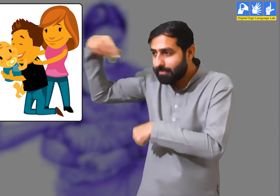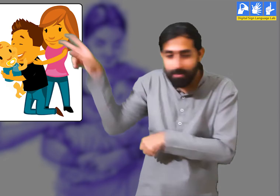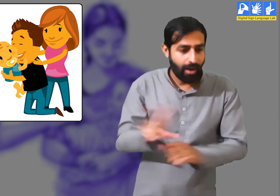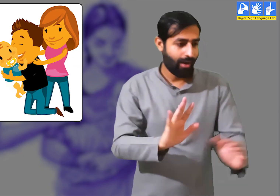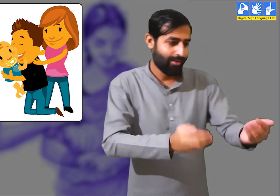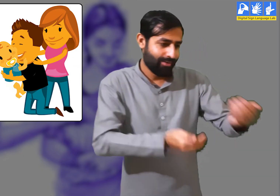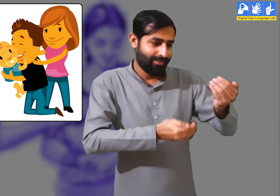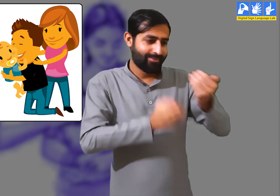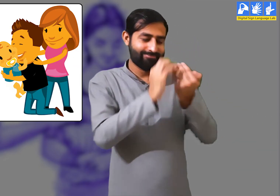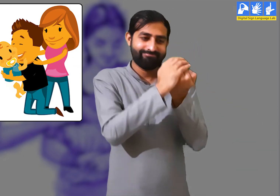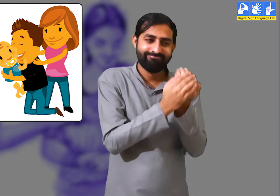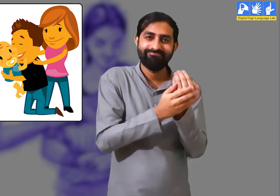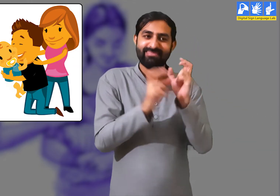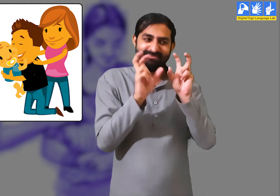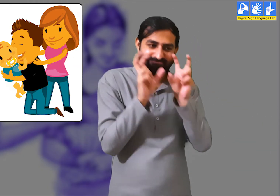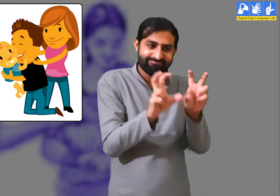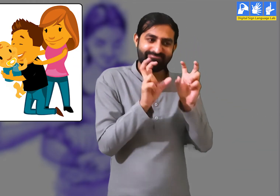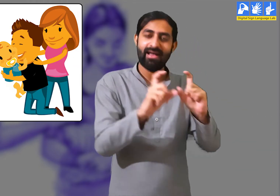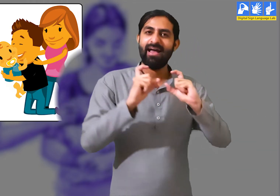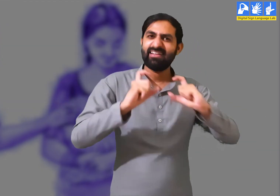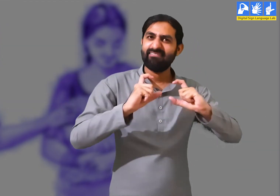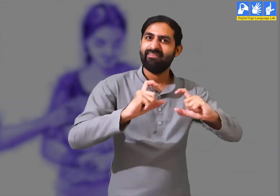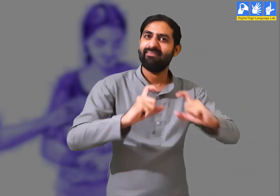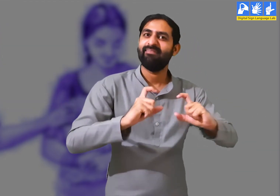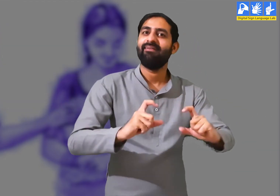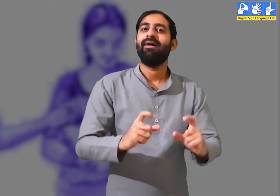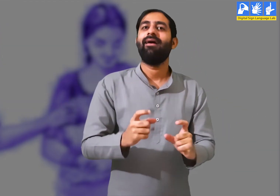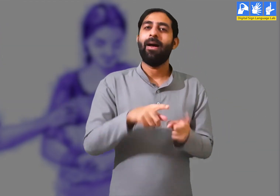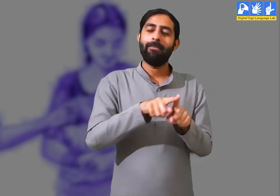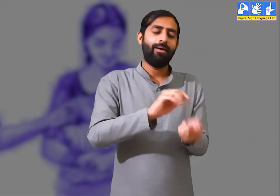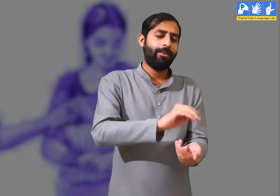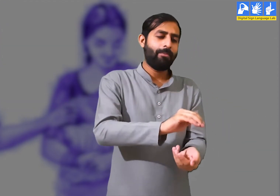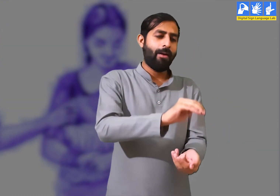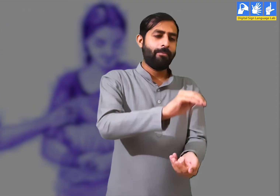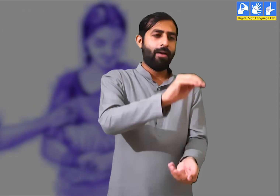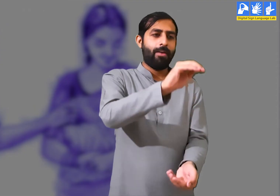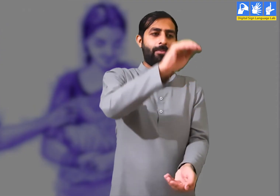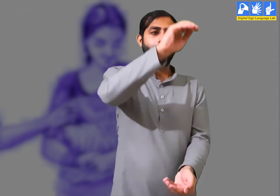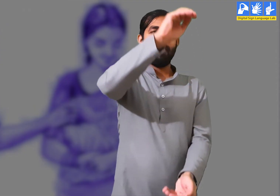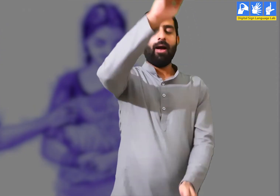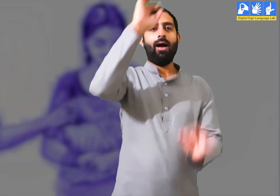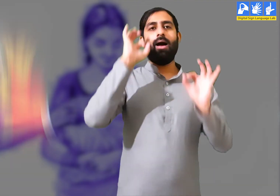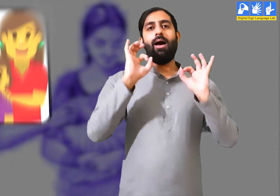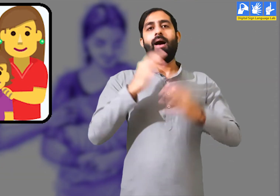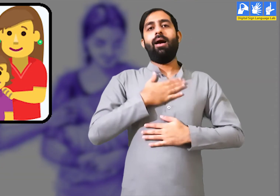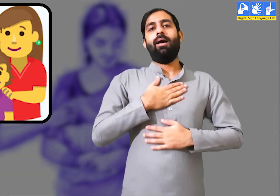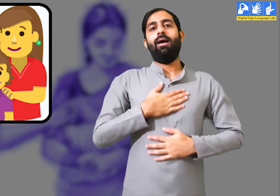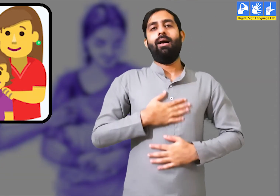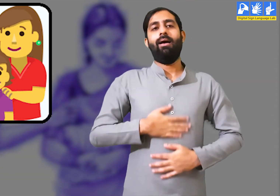अपने काम के बाद घर लौटने पर वह भी अपने बच्चों की देखभाल करते हैं। इस प्रकार माता और पिता अपने बच्चों को बड़ा करते हैं।